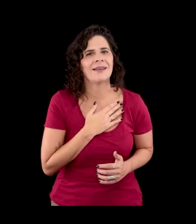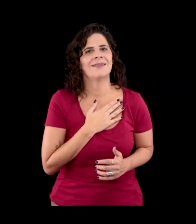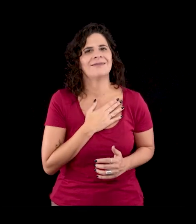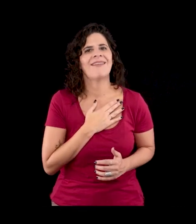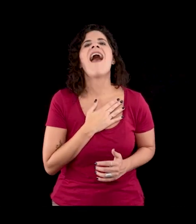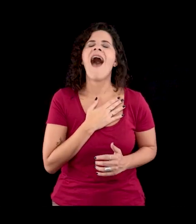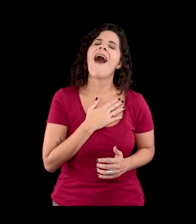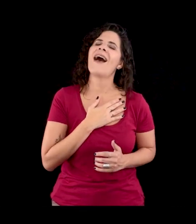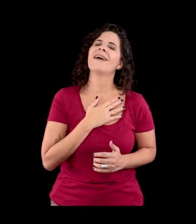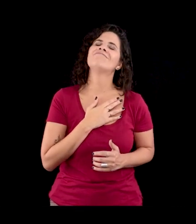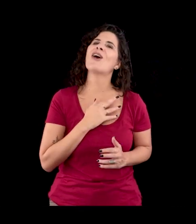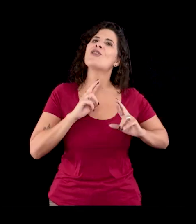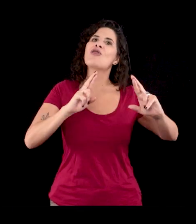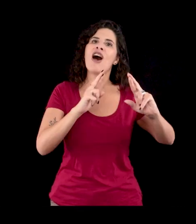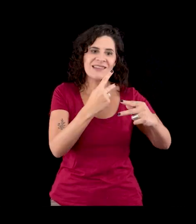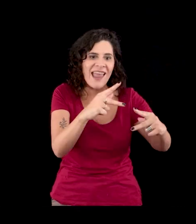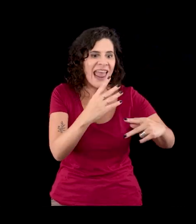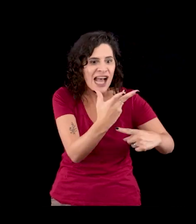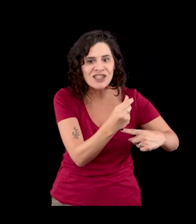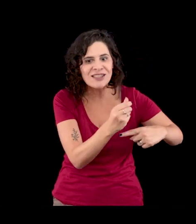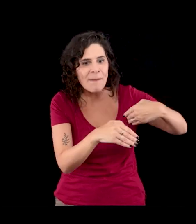a gente torce pelo percurso desses artistas